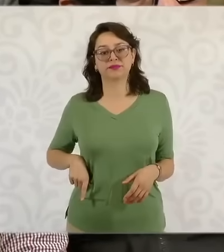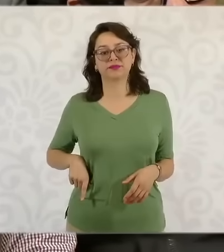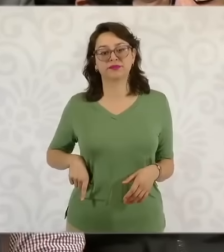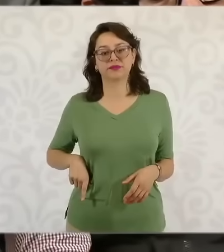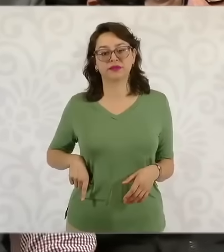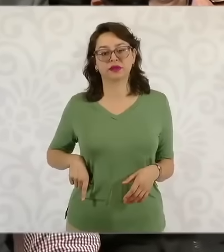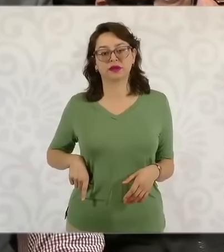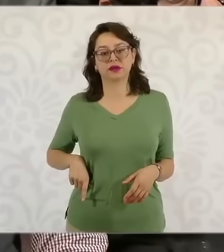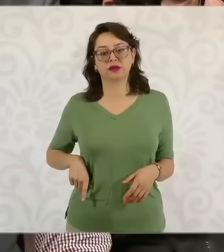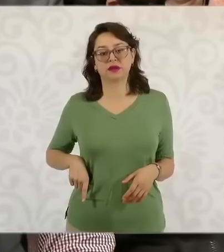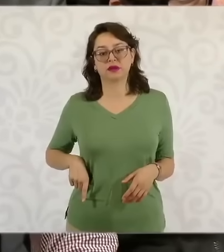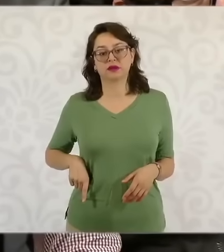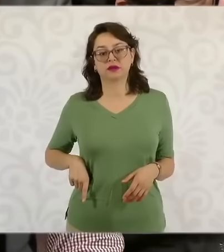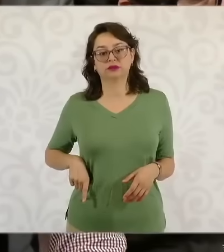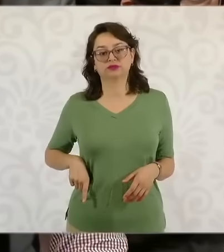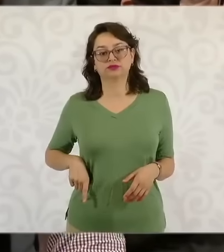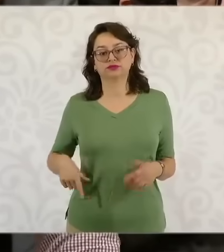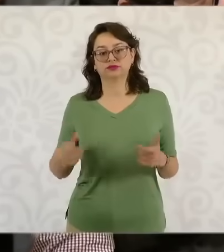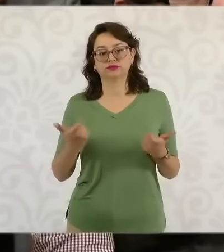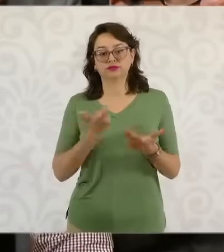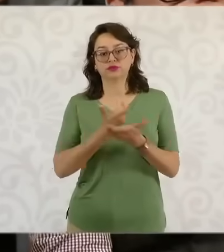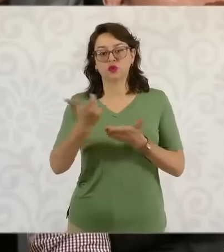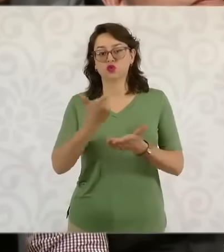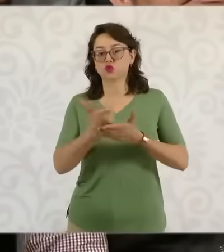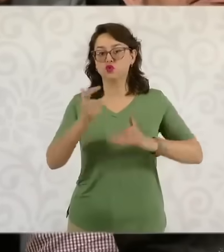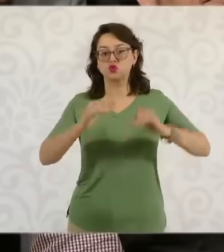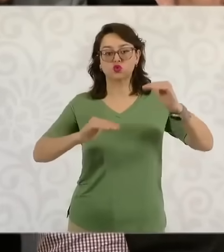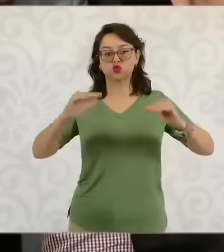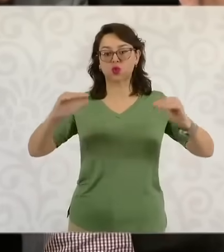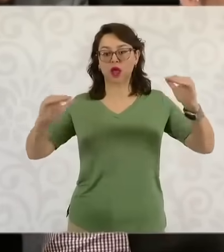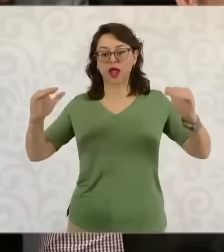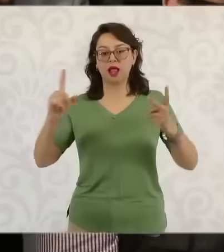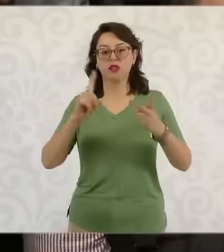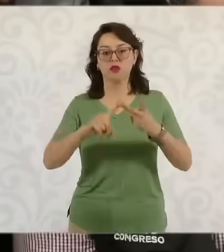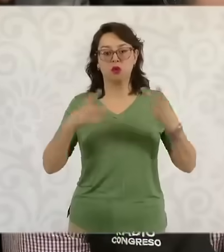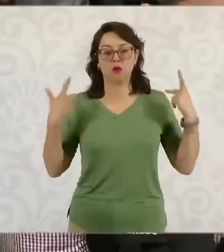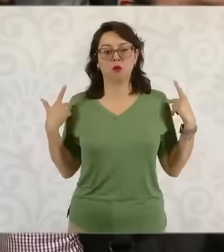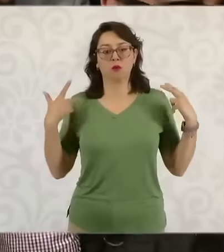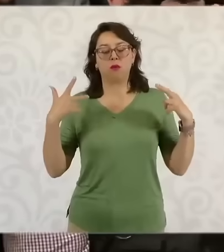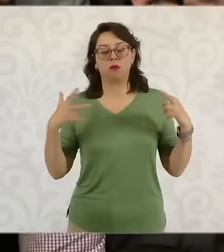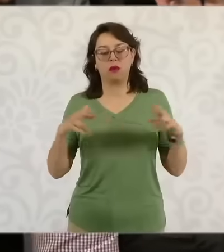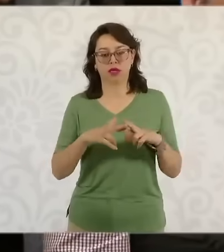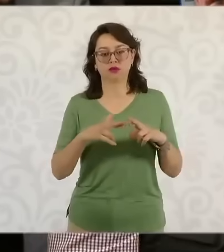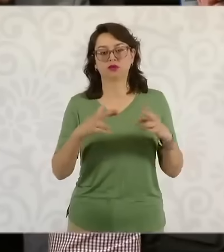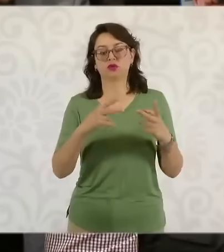equilibrar los sueldos no solo de los maestros de los médicos hay médicos que ganan 13,000 pesos de